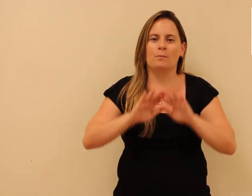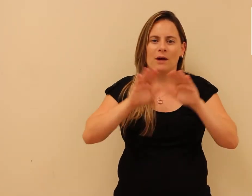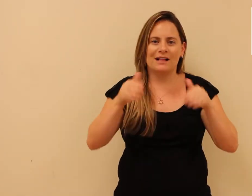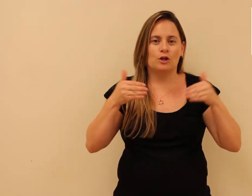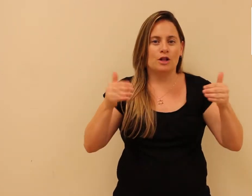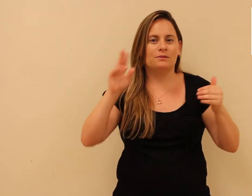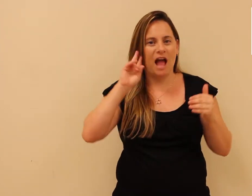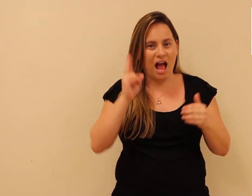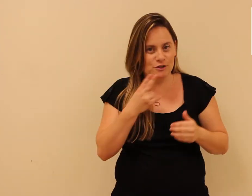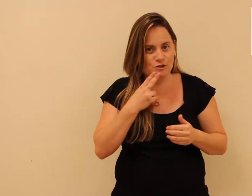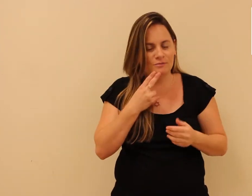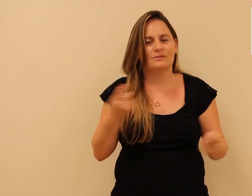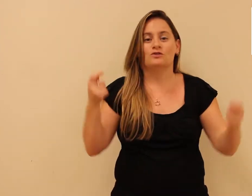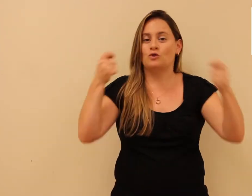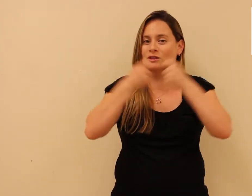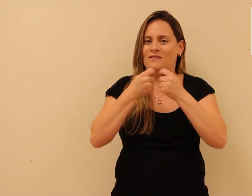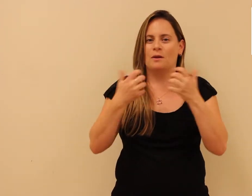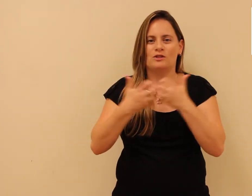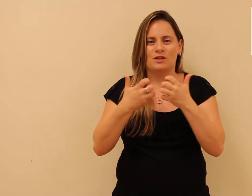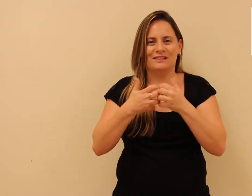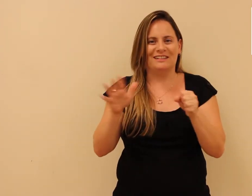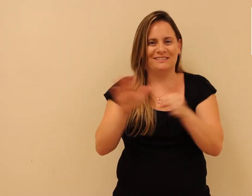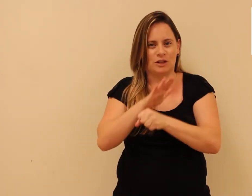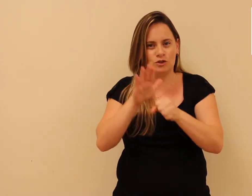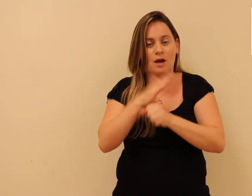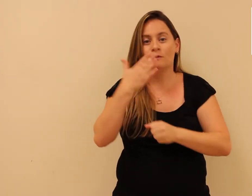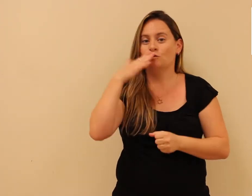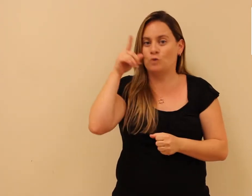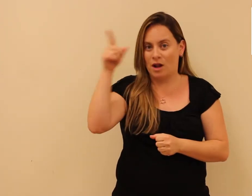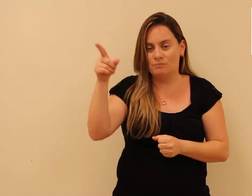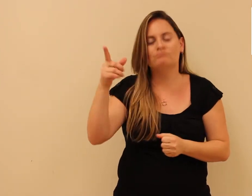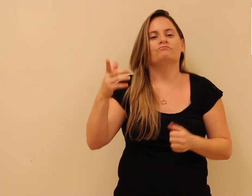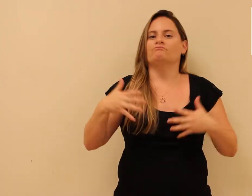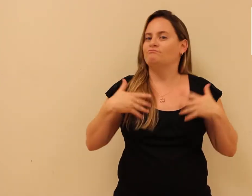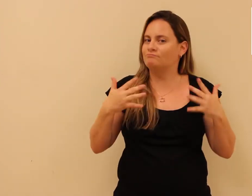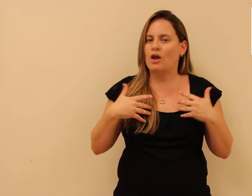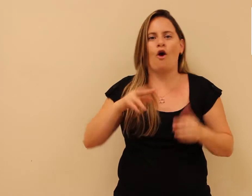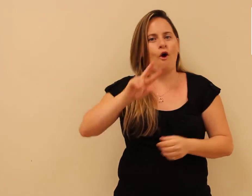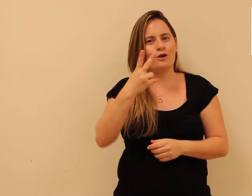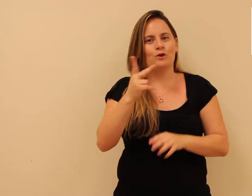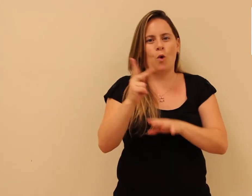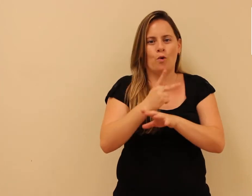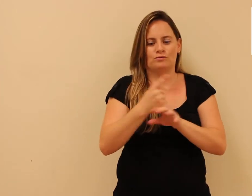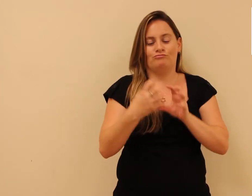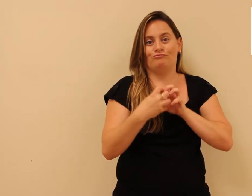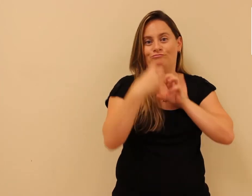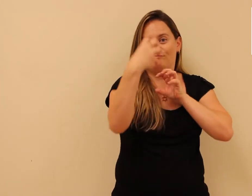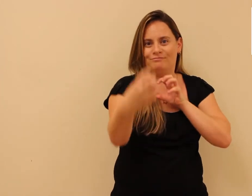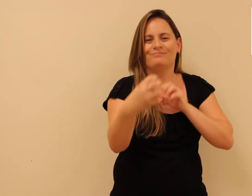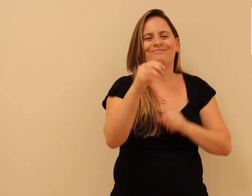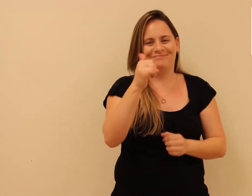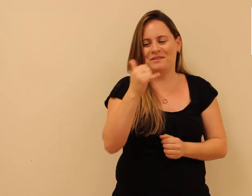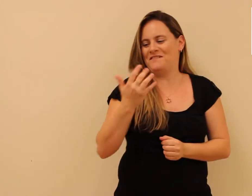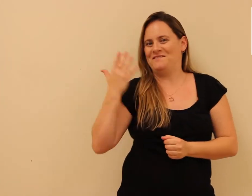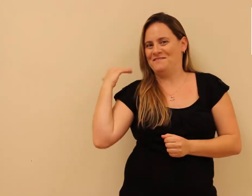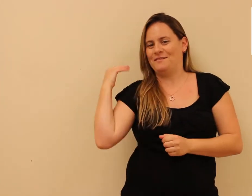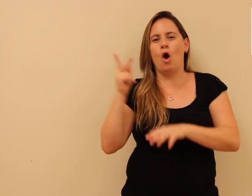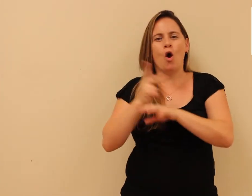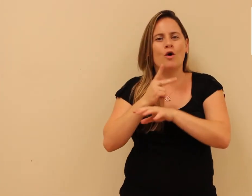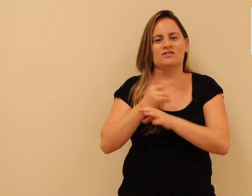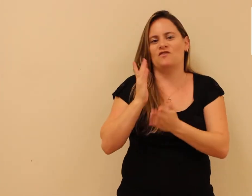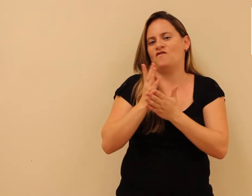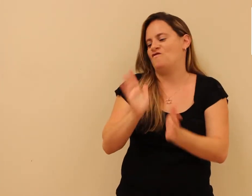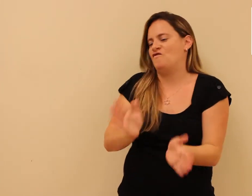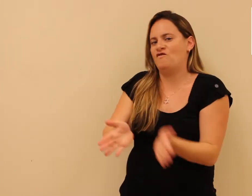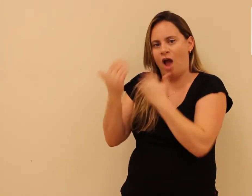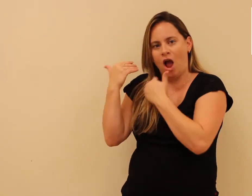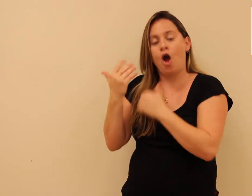המכון לקידום החרש בשיתוף עם מוזיאון יד ושם בירושלים שמח לפתוח קורס נוסף- המשך לקורס שהיה בשנה שעברה.